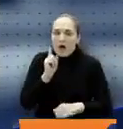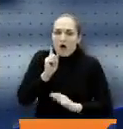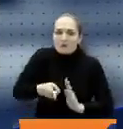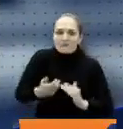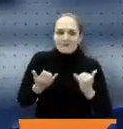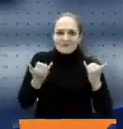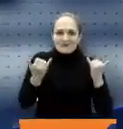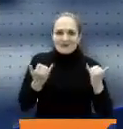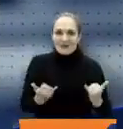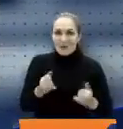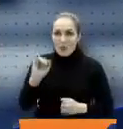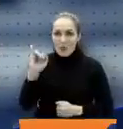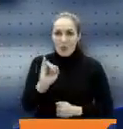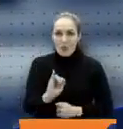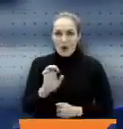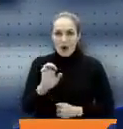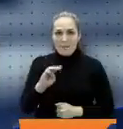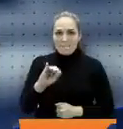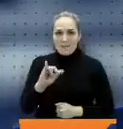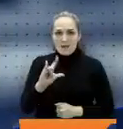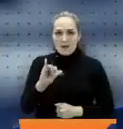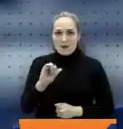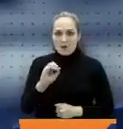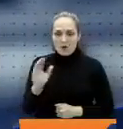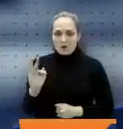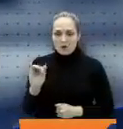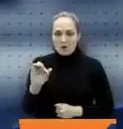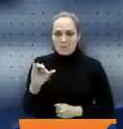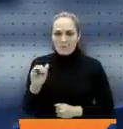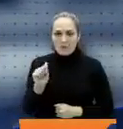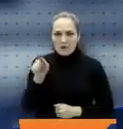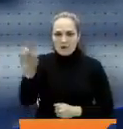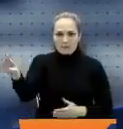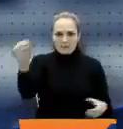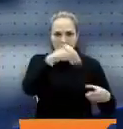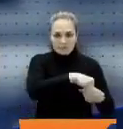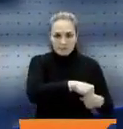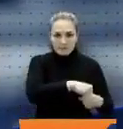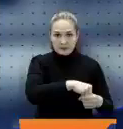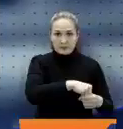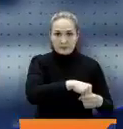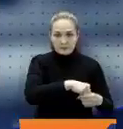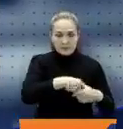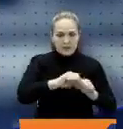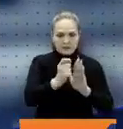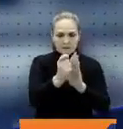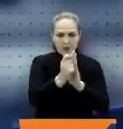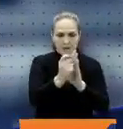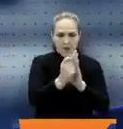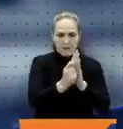las que conoce este operador